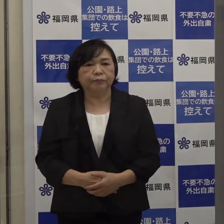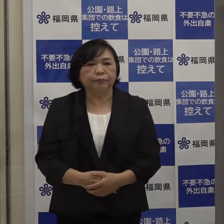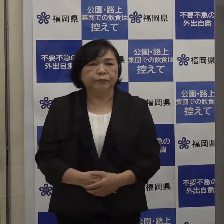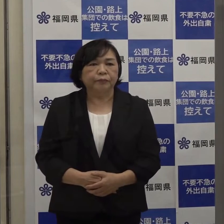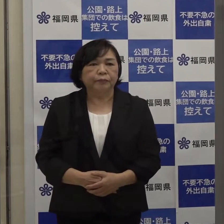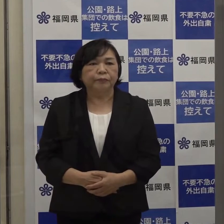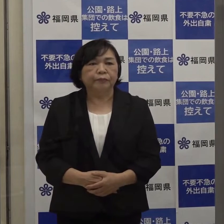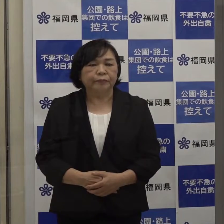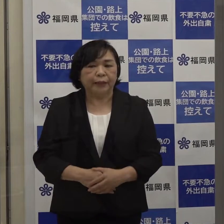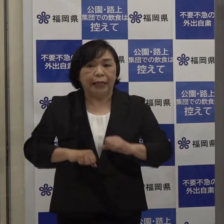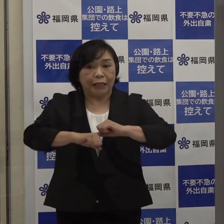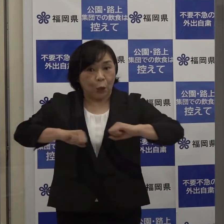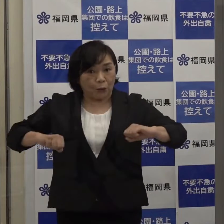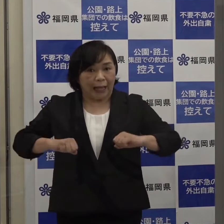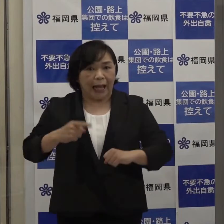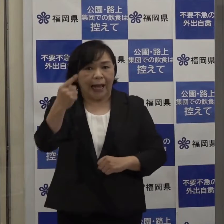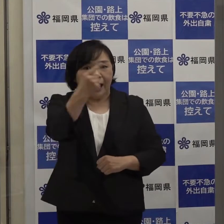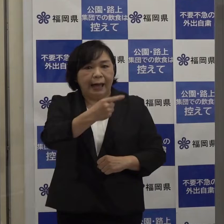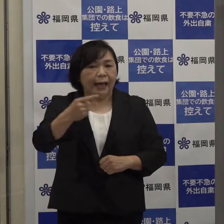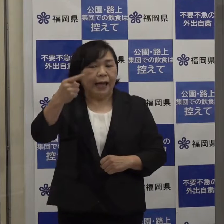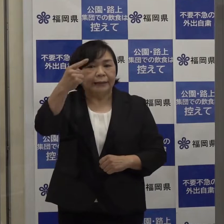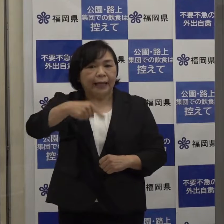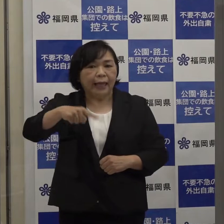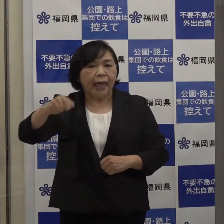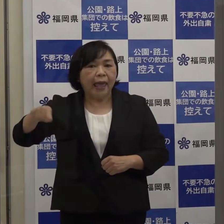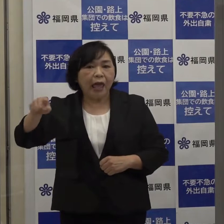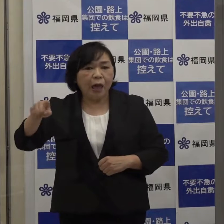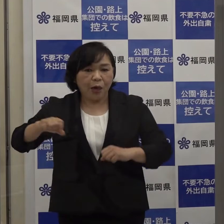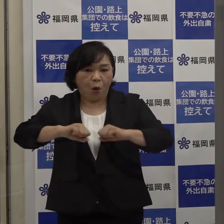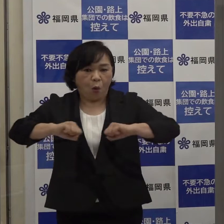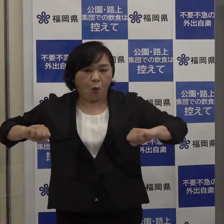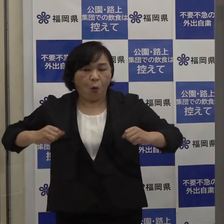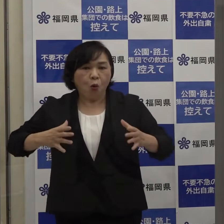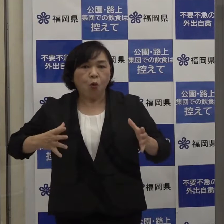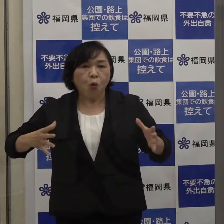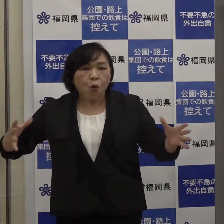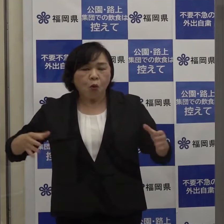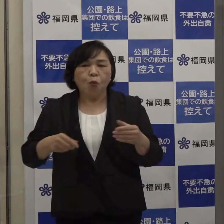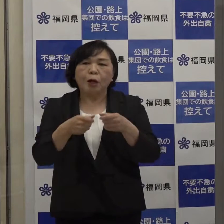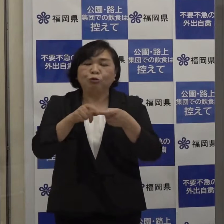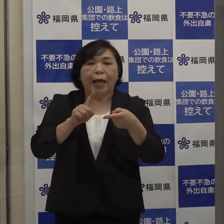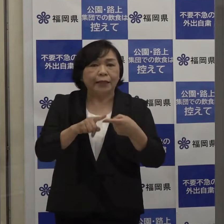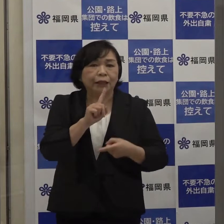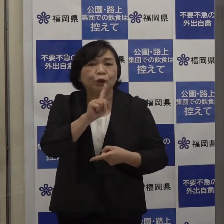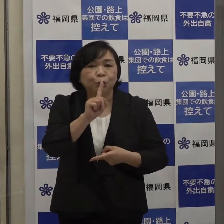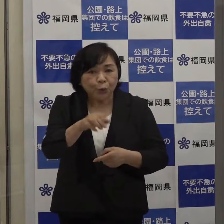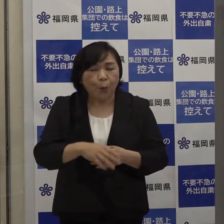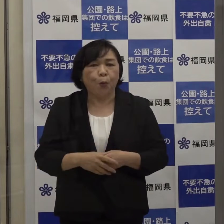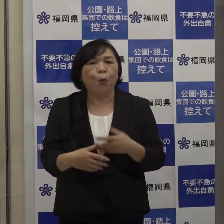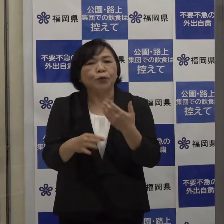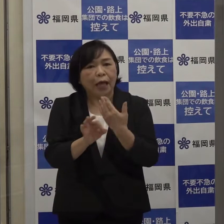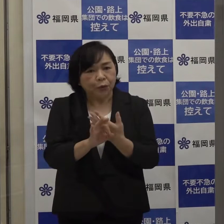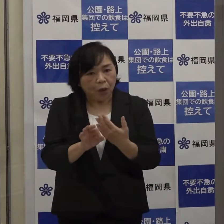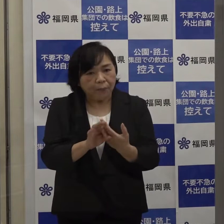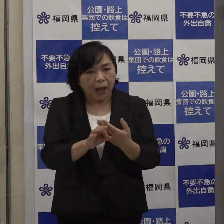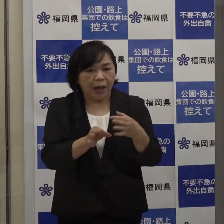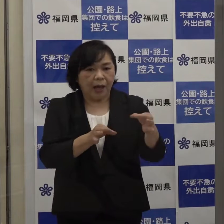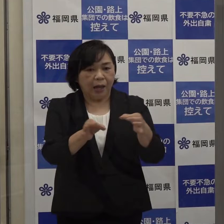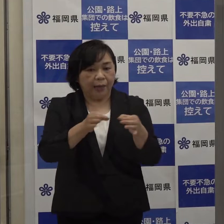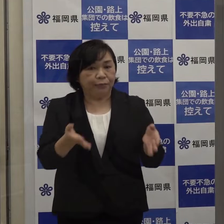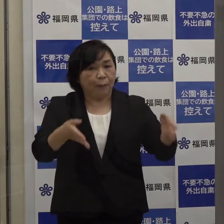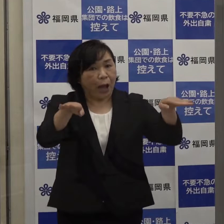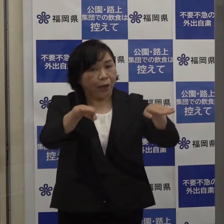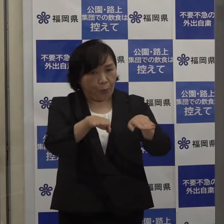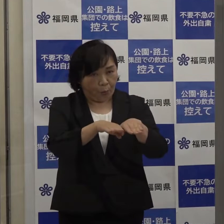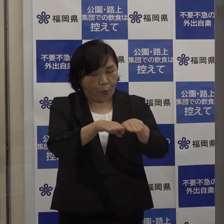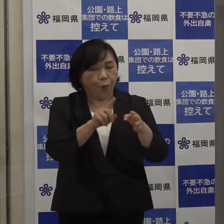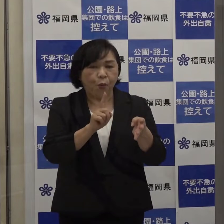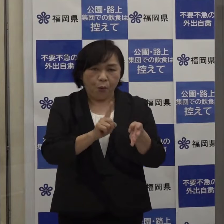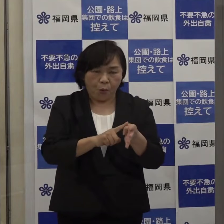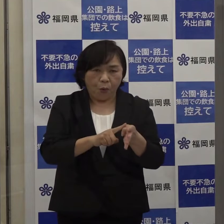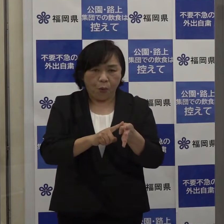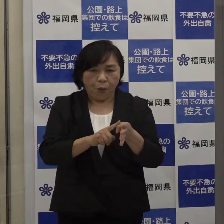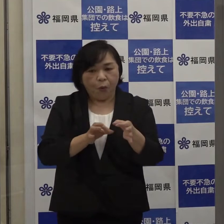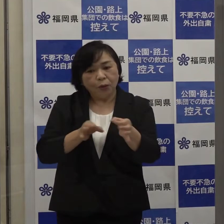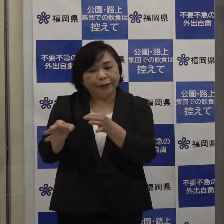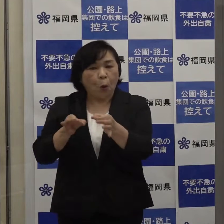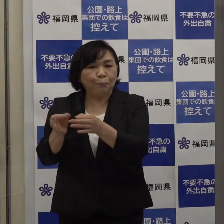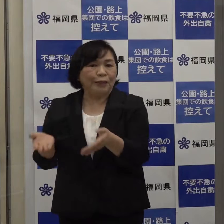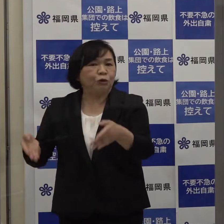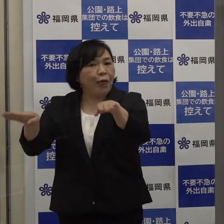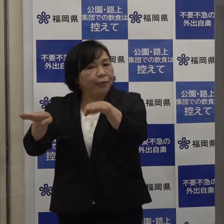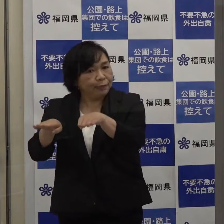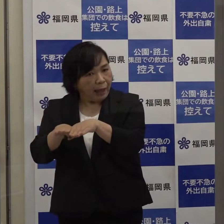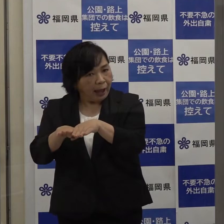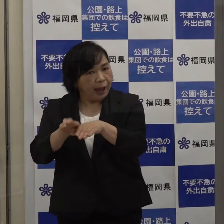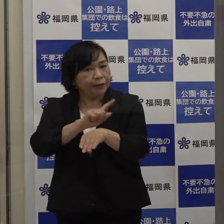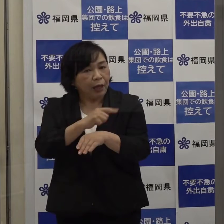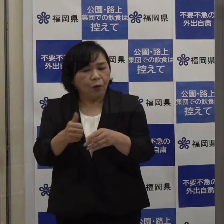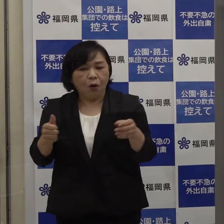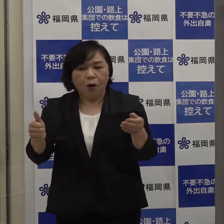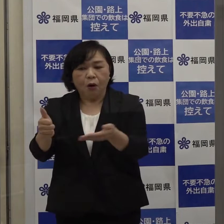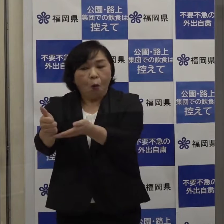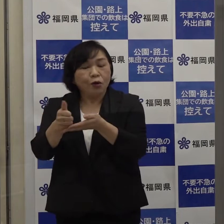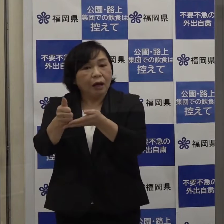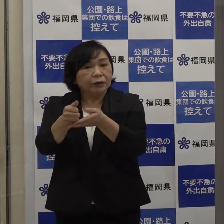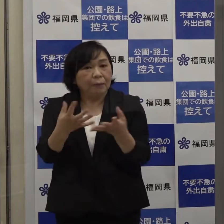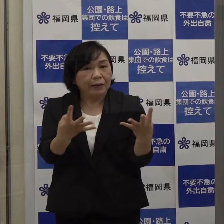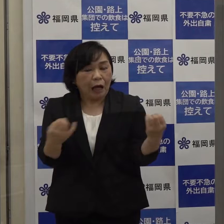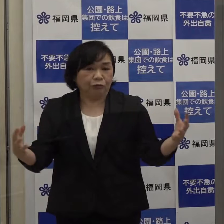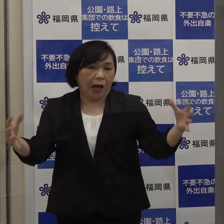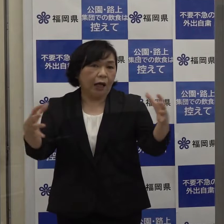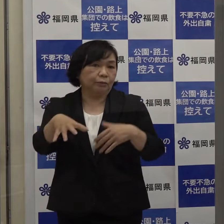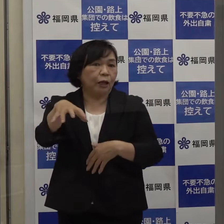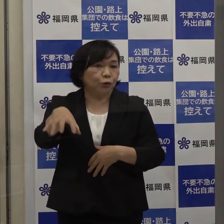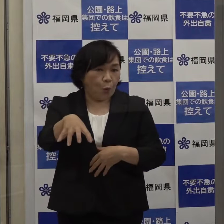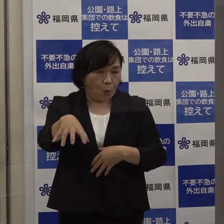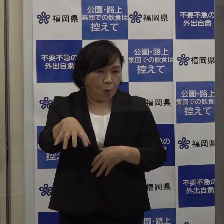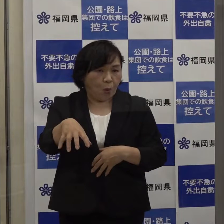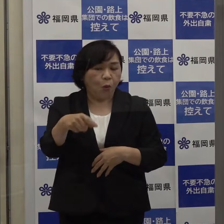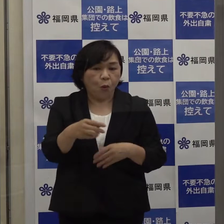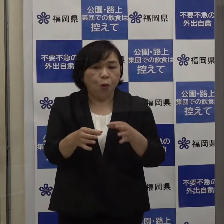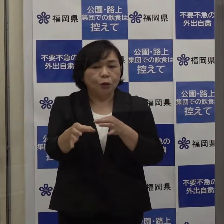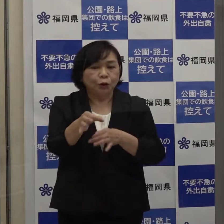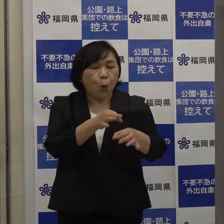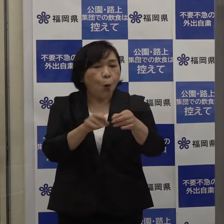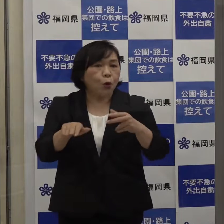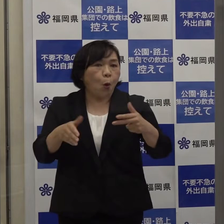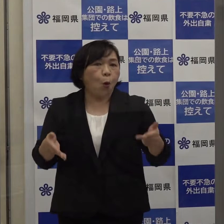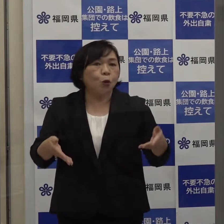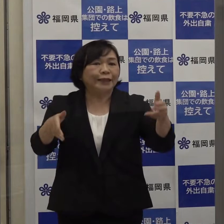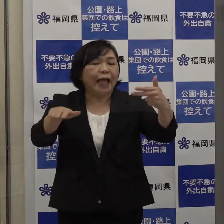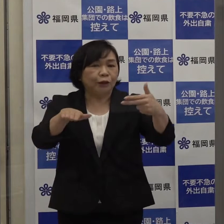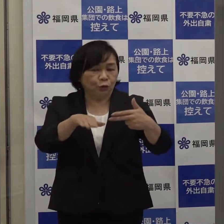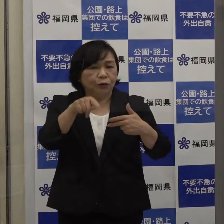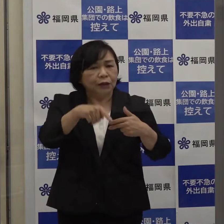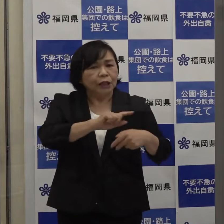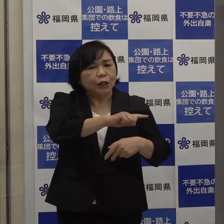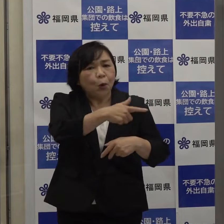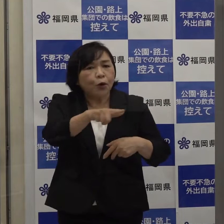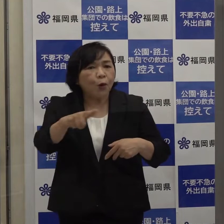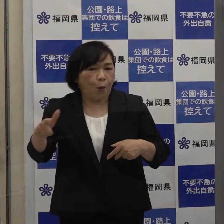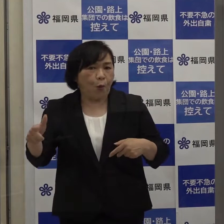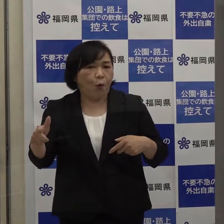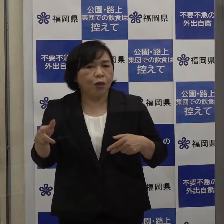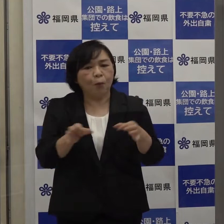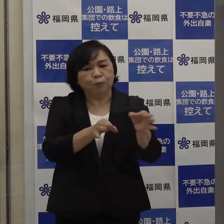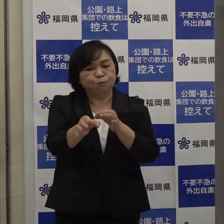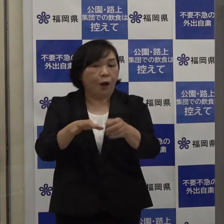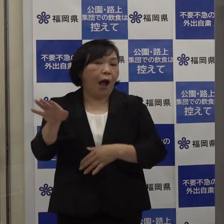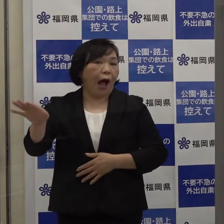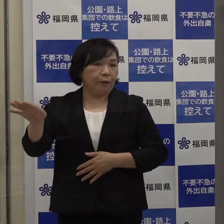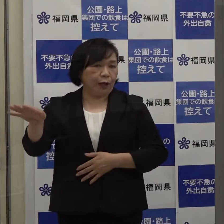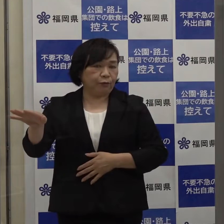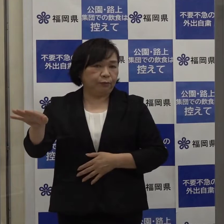１，０００㎡を超える集約施設 具体的に申し上げると 百貨店 デパート ショッピングセンターといった商業施設には 色々な物が売っていますが